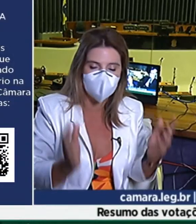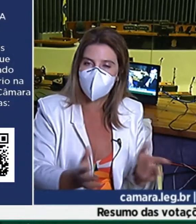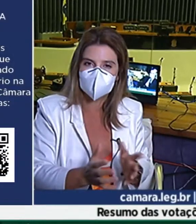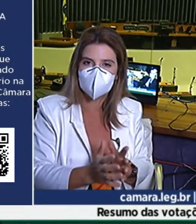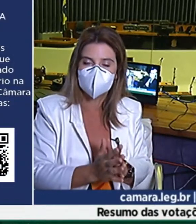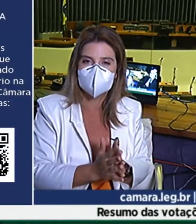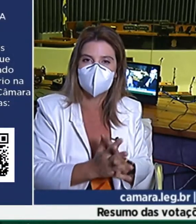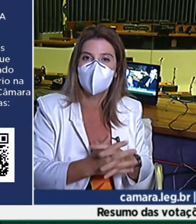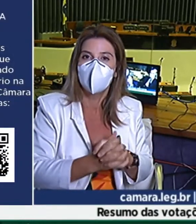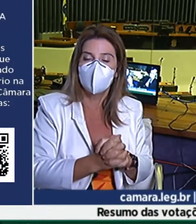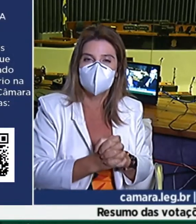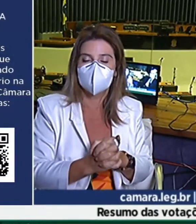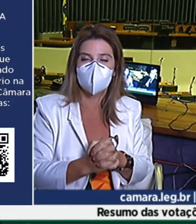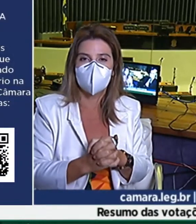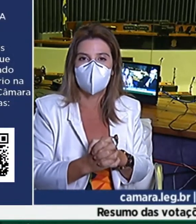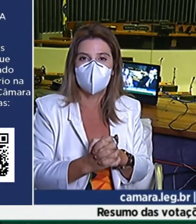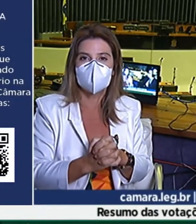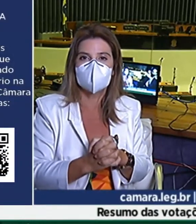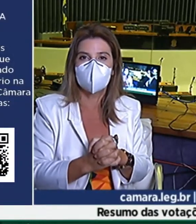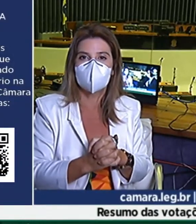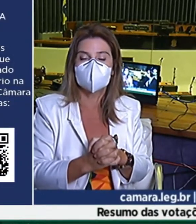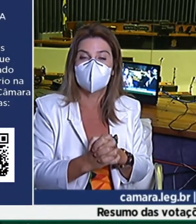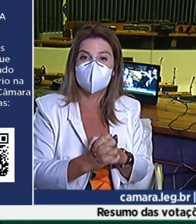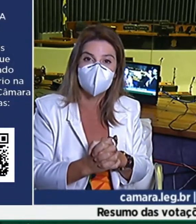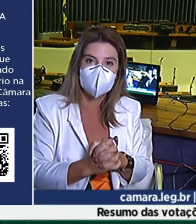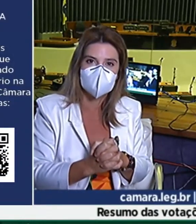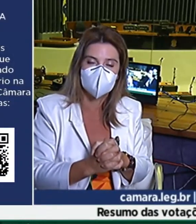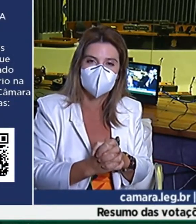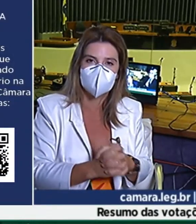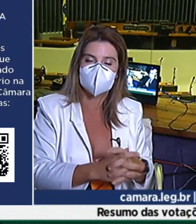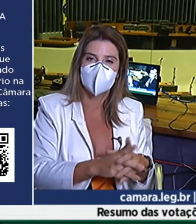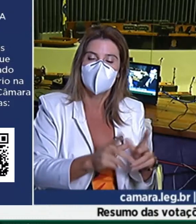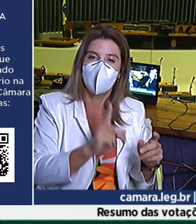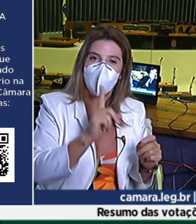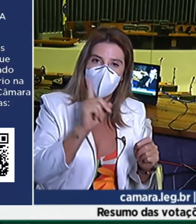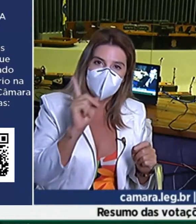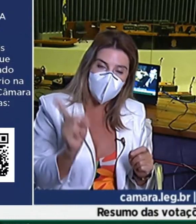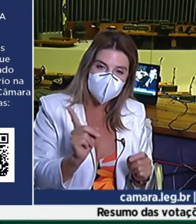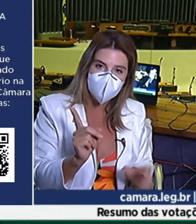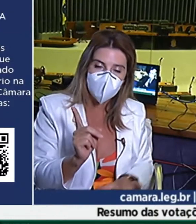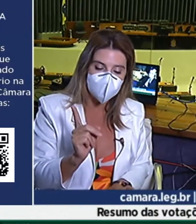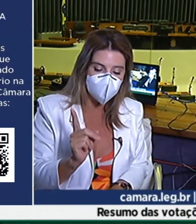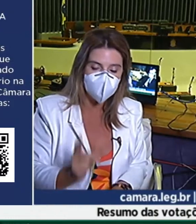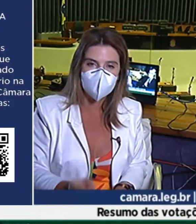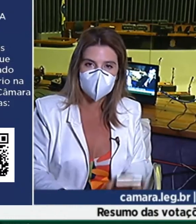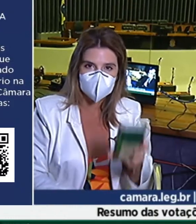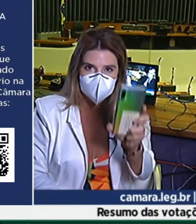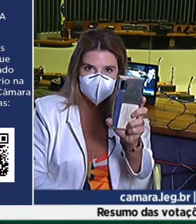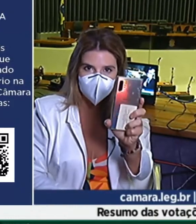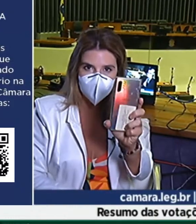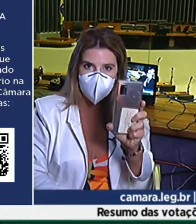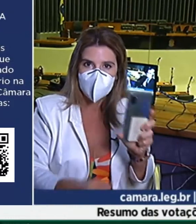ACONTECEU HOJE AQUI NO PLENÁRIO ULISSES GUIMARÃES DA CÂMARA DOS DEPUTADOS APONTA A CÂMERA DO CELULAR PRA ESSE QR CODE, PRA ESSE CÓDIGO QUE TÁ APARECENDO NA